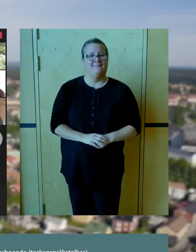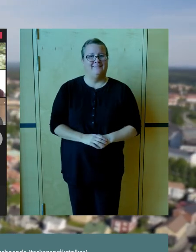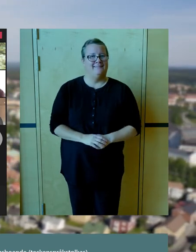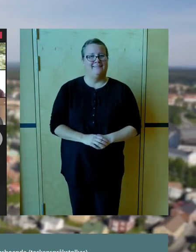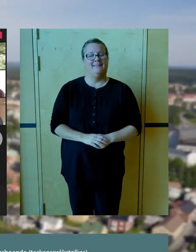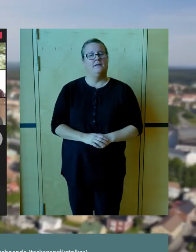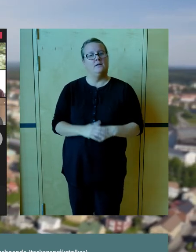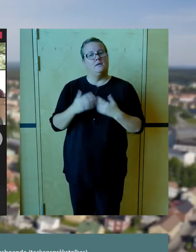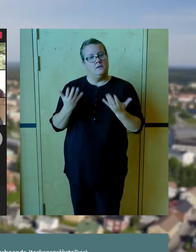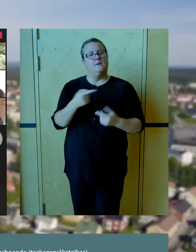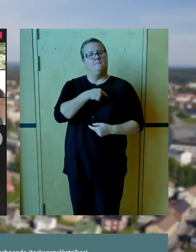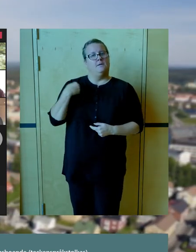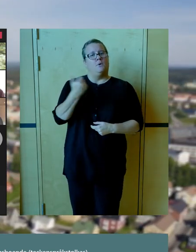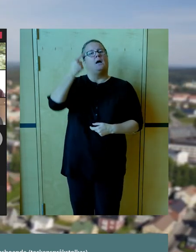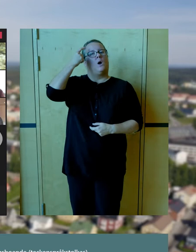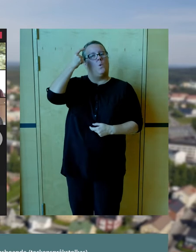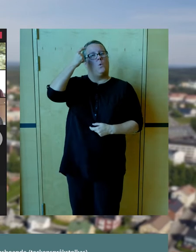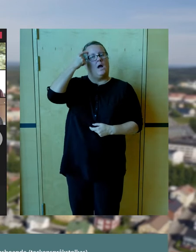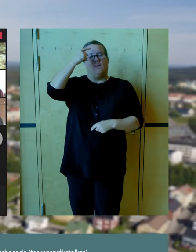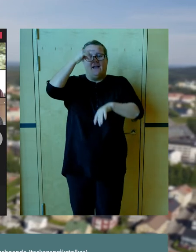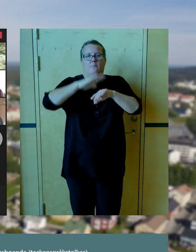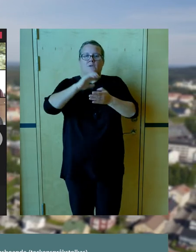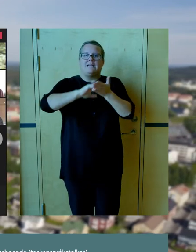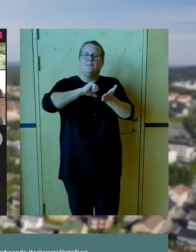Var kloka med skattebetalarnas pengar och inte liksom